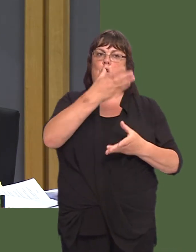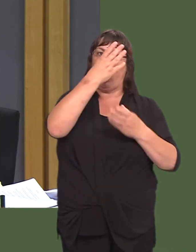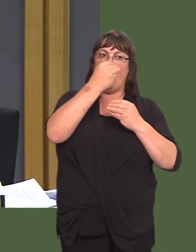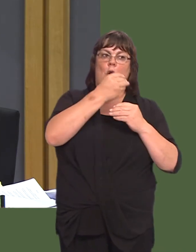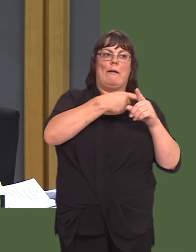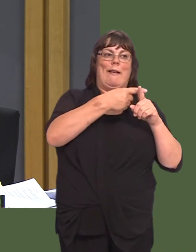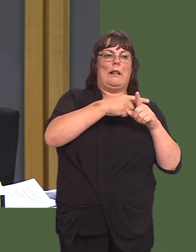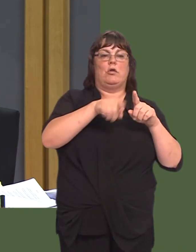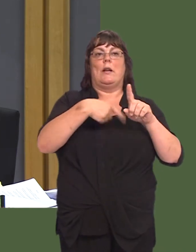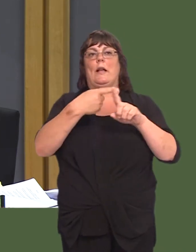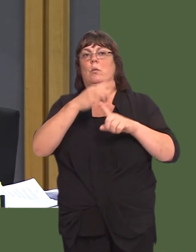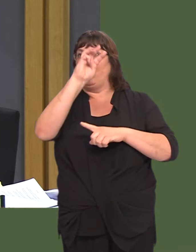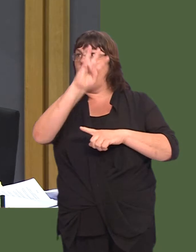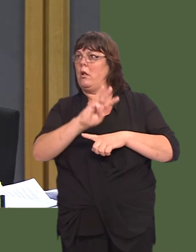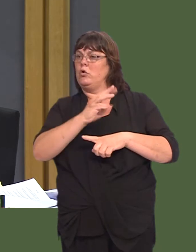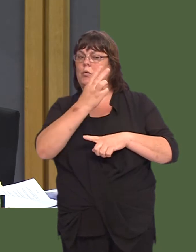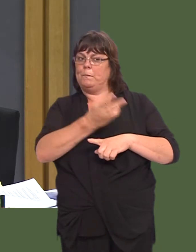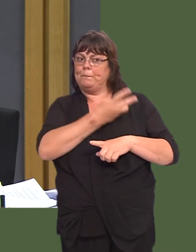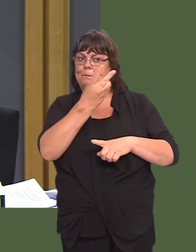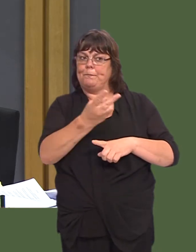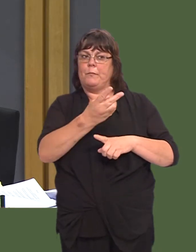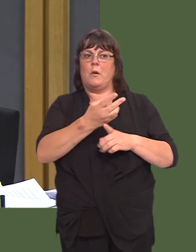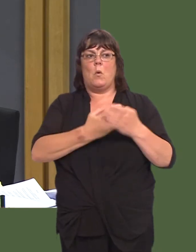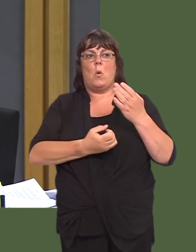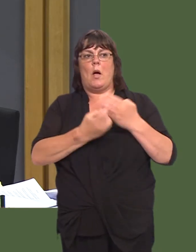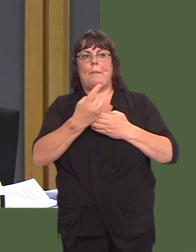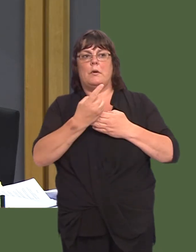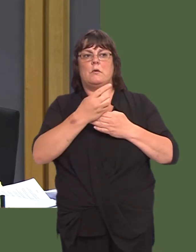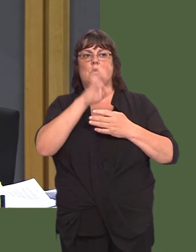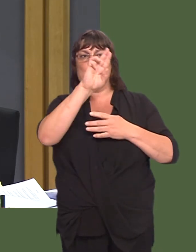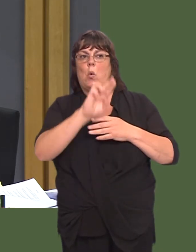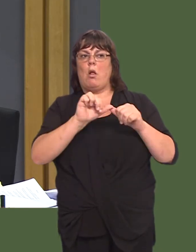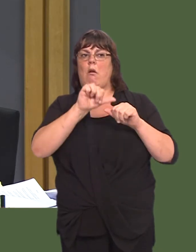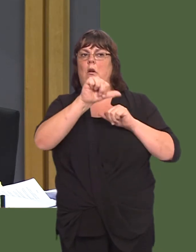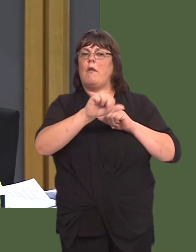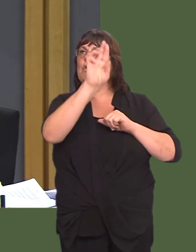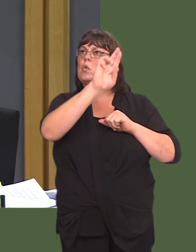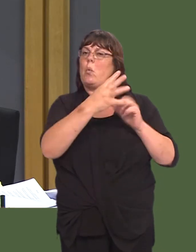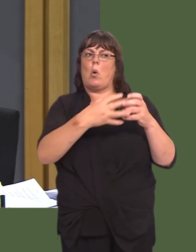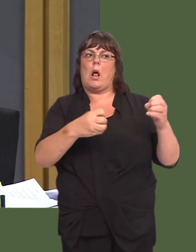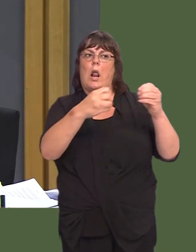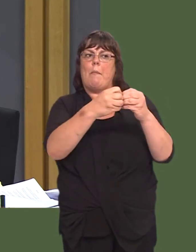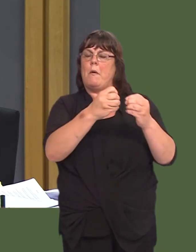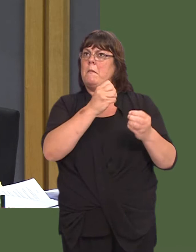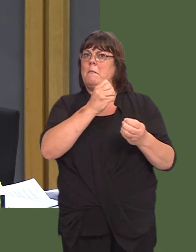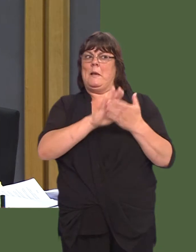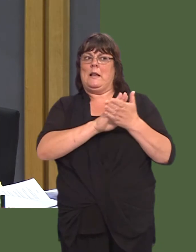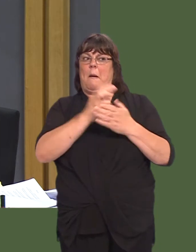cynnal digwyddiadau y tu allan i oriau ysgol a gwneud yn siwr bod trafnidiaeth ar gael ar gyfer cynnal digwyddiadau celfyddydol, chwaraeon, ac ati.